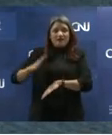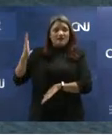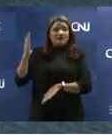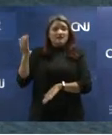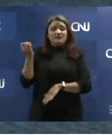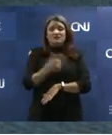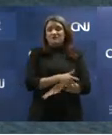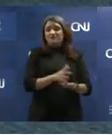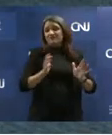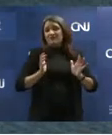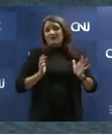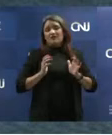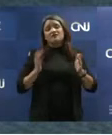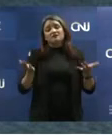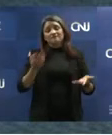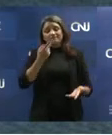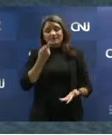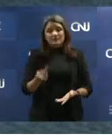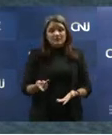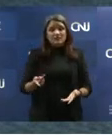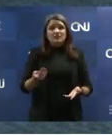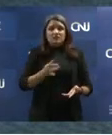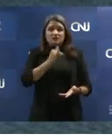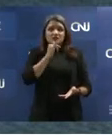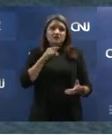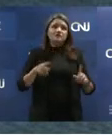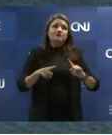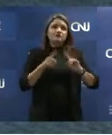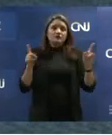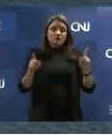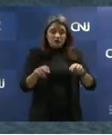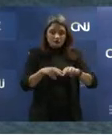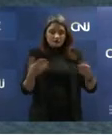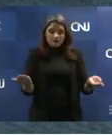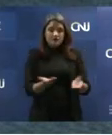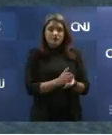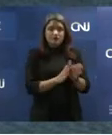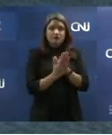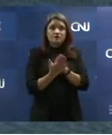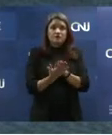Mas, em relação ao caso concreto, eu também voto pela instauração do PAD,